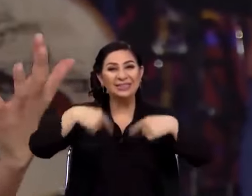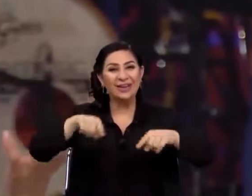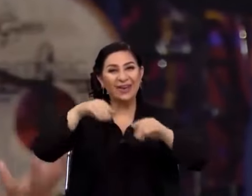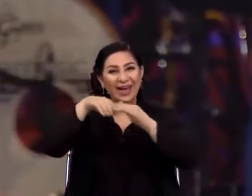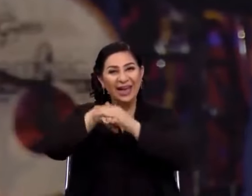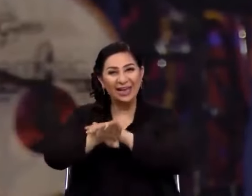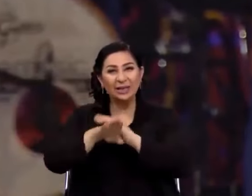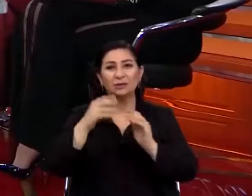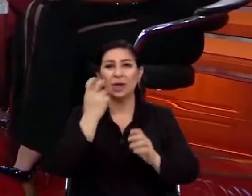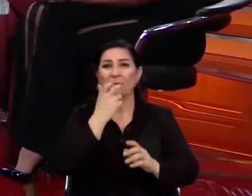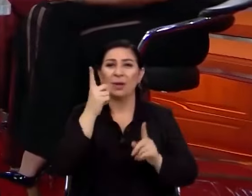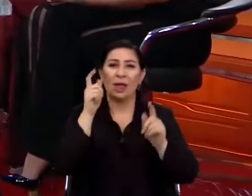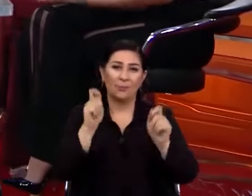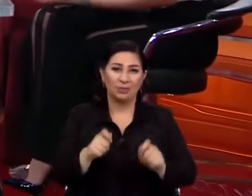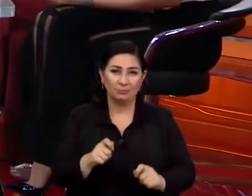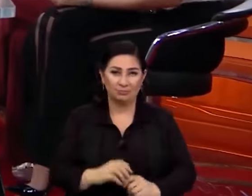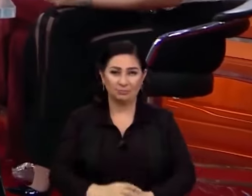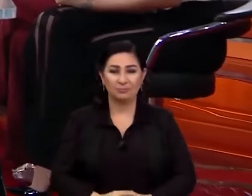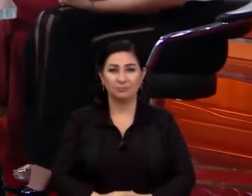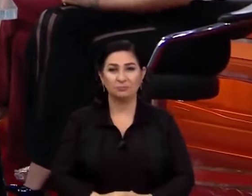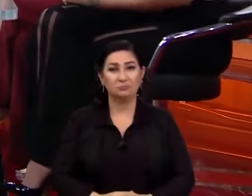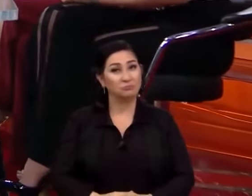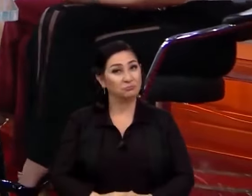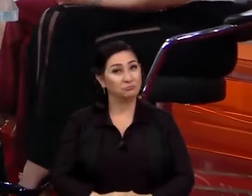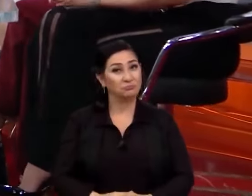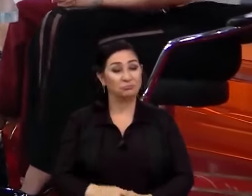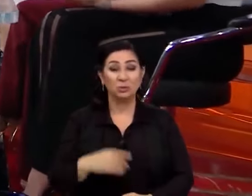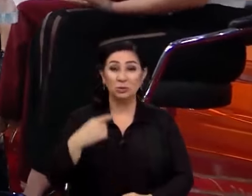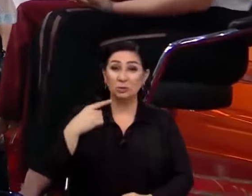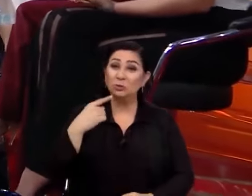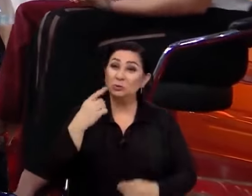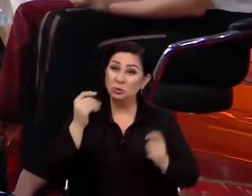sınavında söylemiştim summertime Of be zorlu bir sınav olsa gerek biraz iddialı